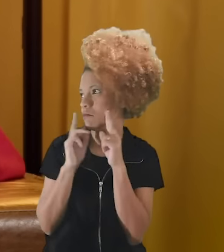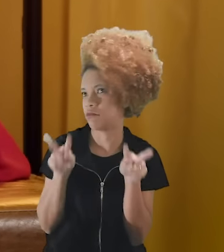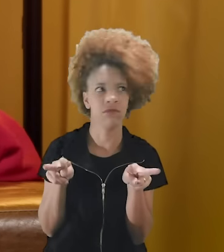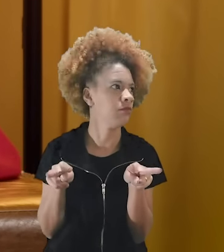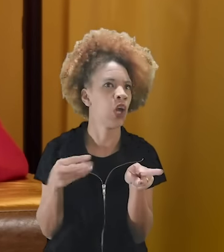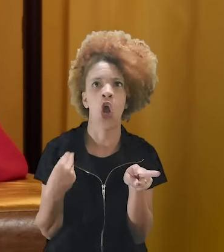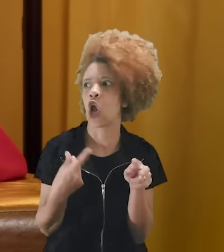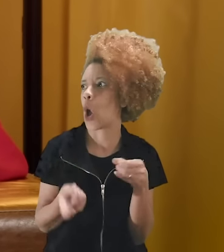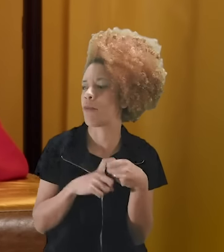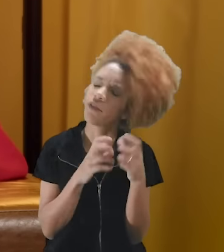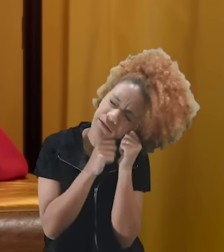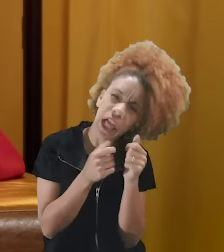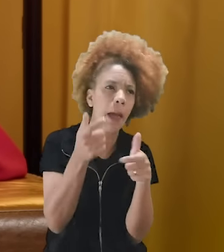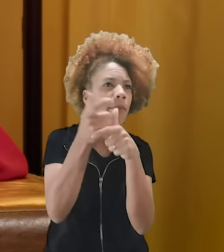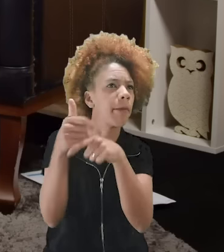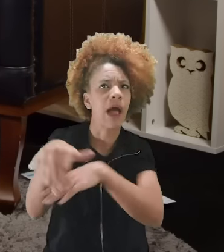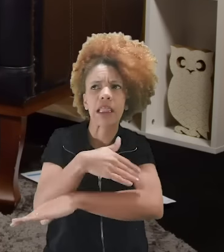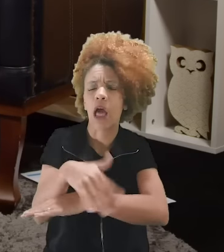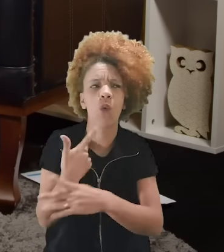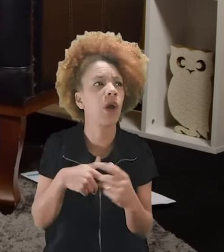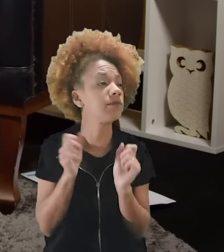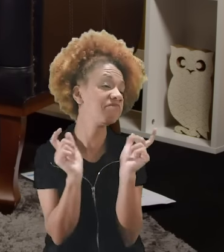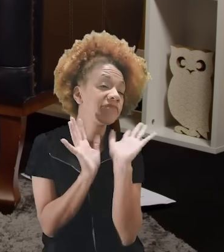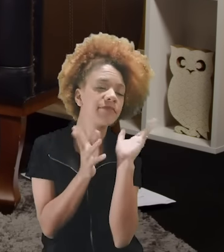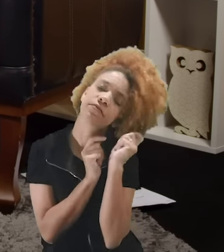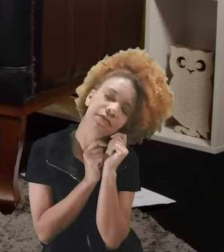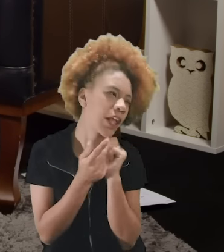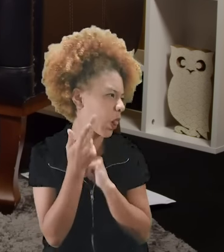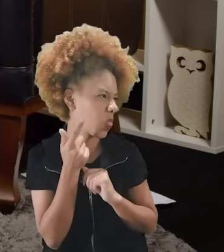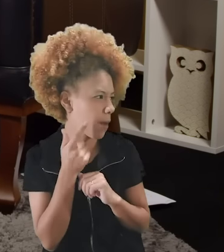gente Como que volta dormir normalmente normal é normal é normal bom mas um ti você na rua lá vem